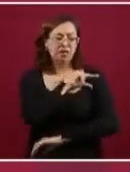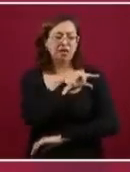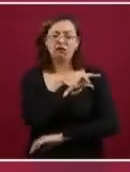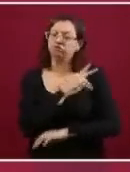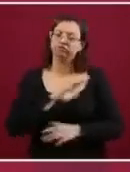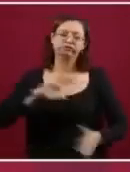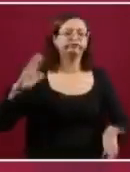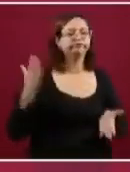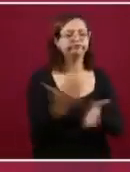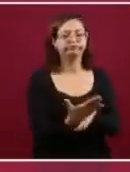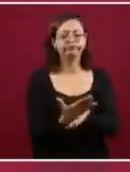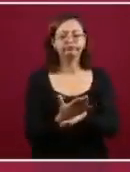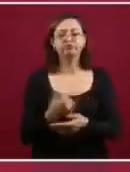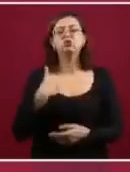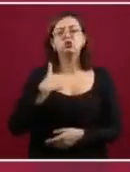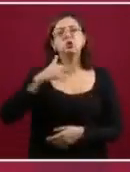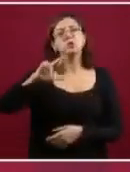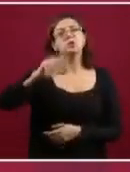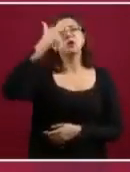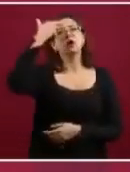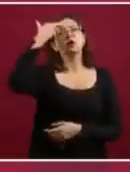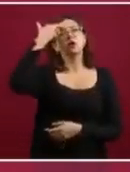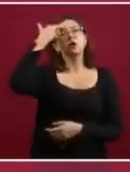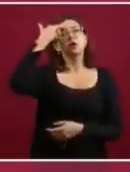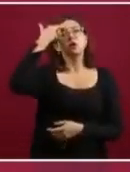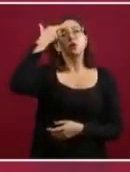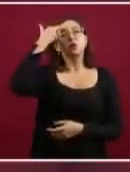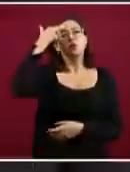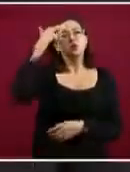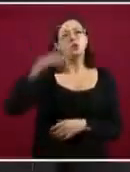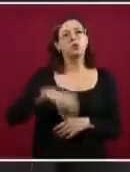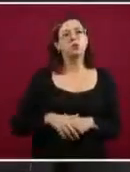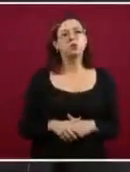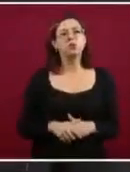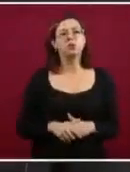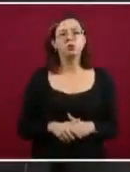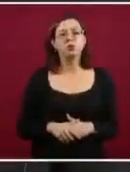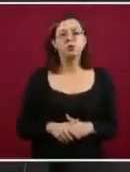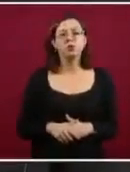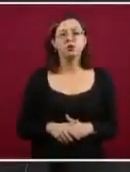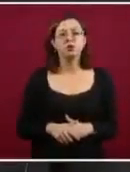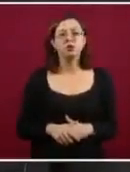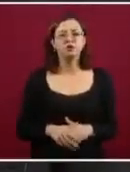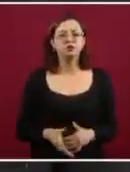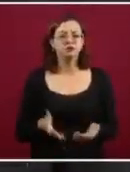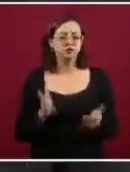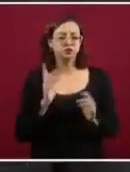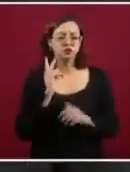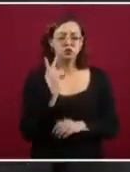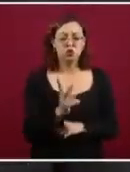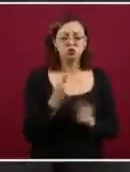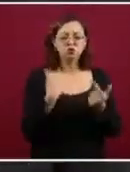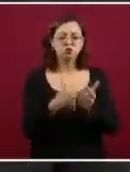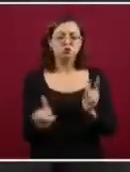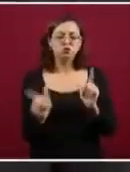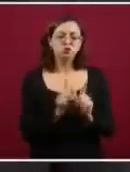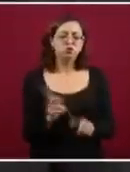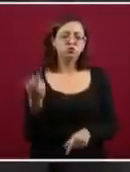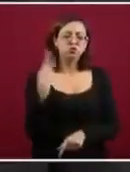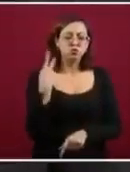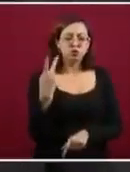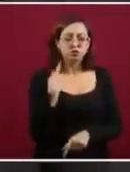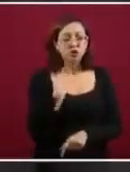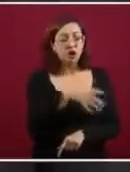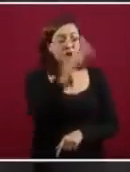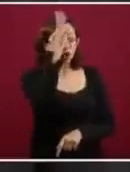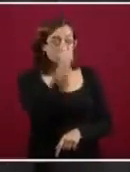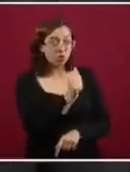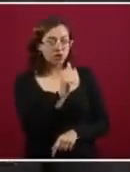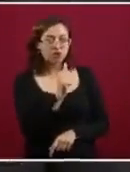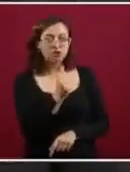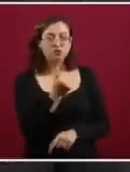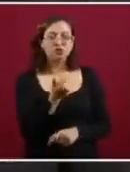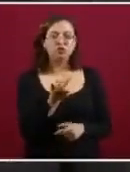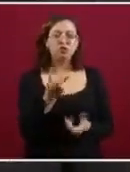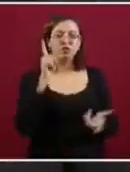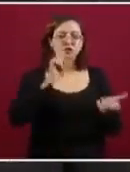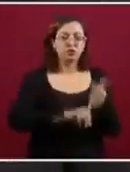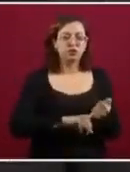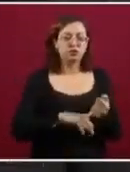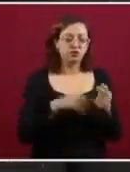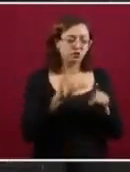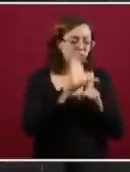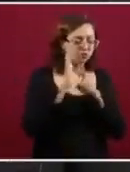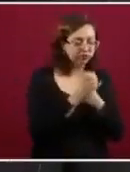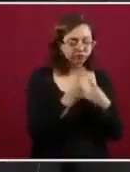Yo recuerdo que ya tenían dos partidos un acuerdo en comisiones, ya estaba el dictamen